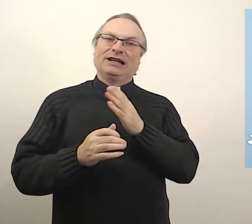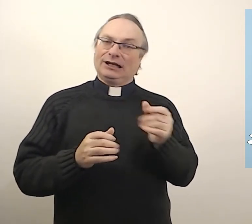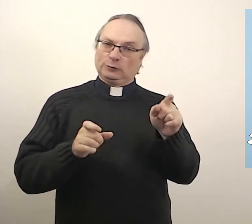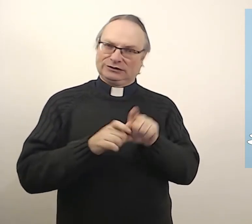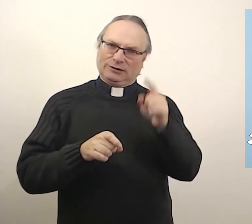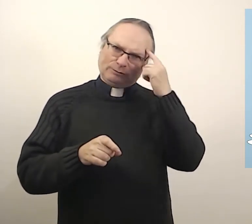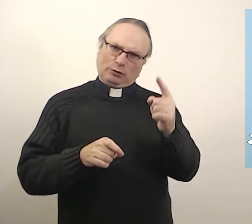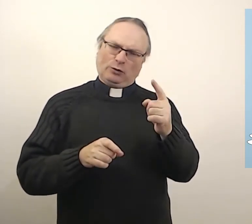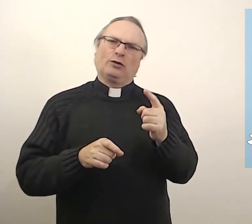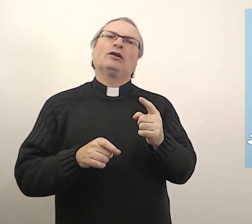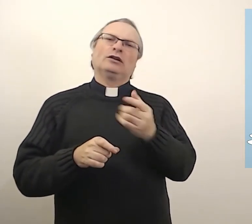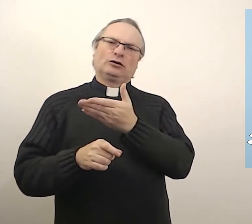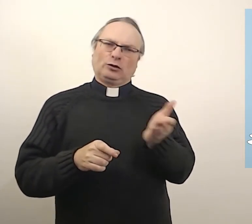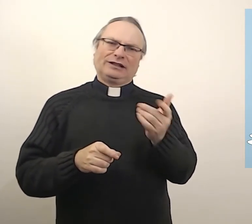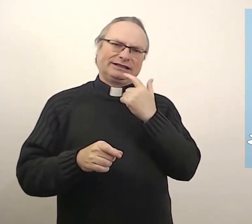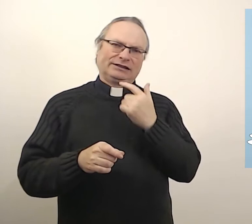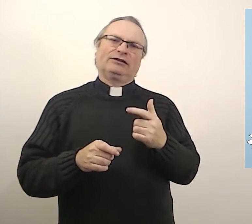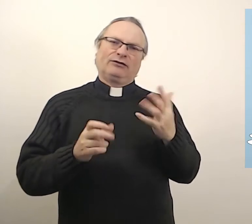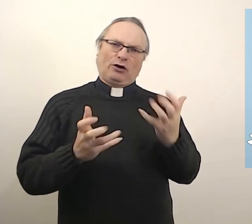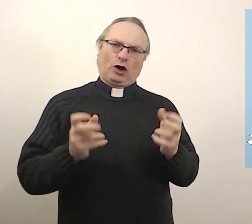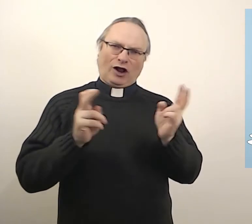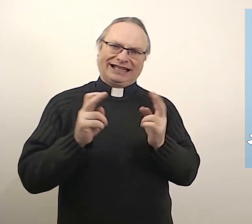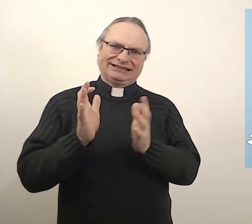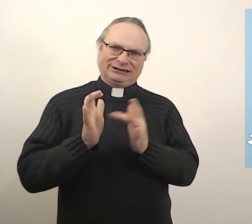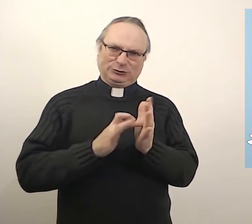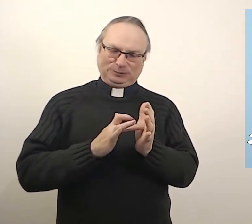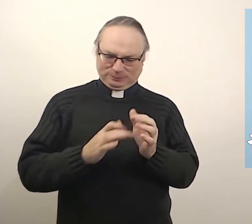et aussi pour ceux qui veulent connaître Jésus.